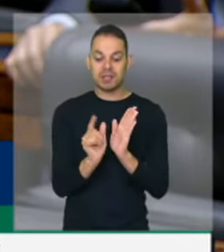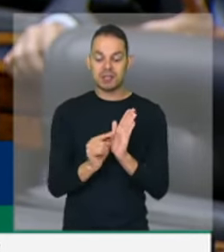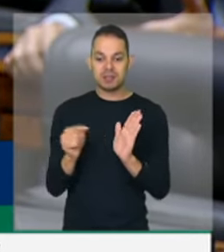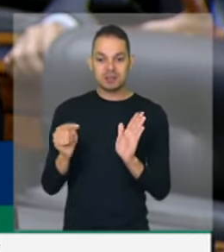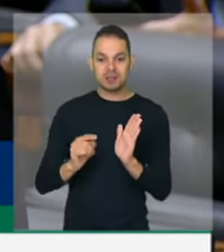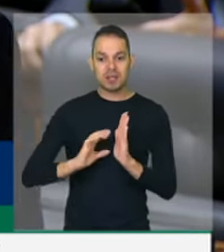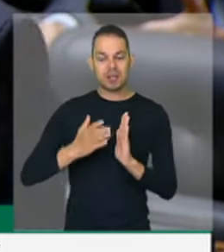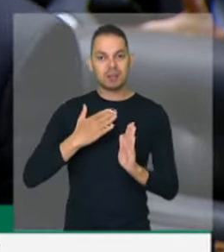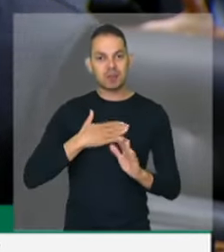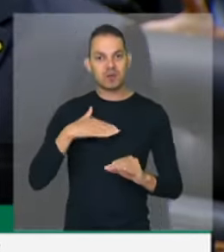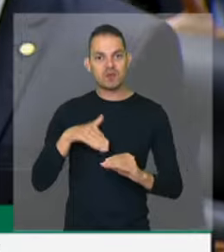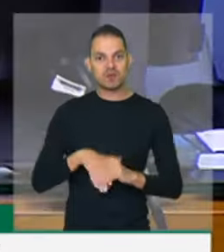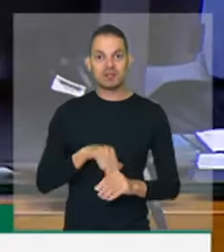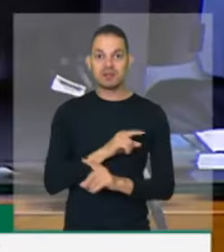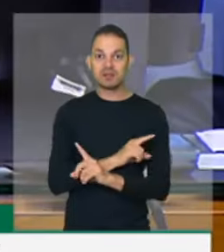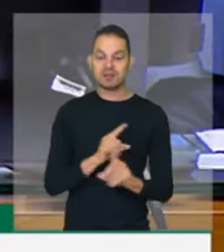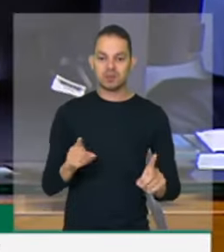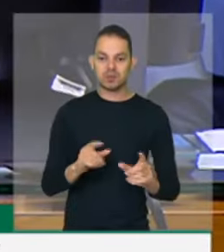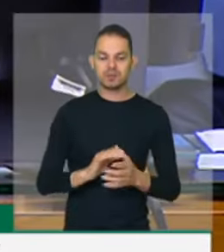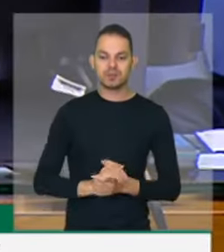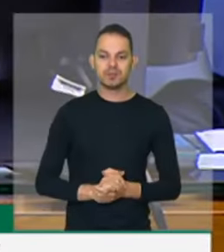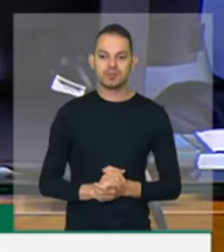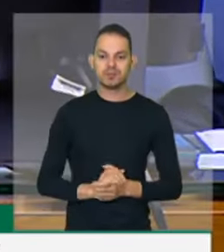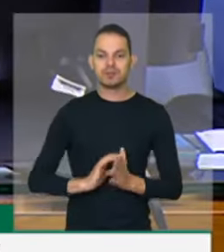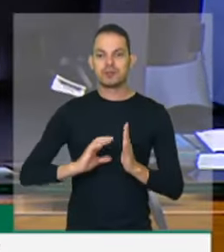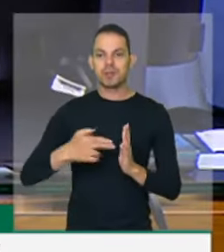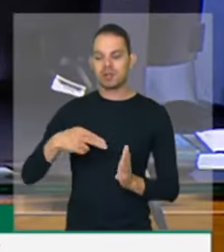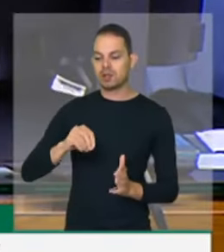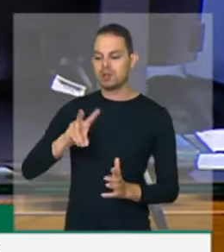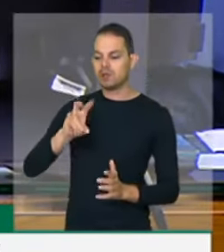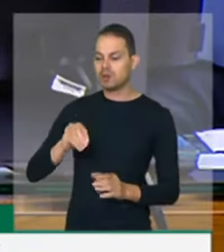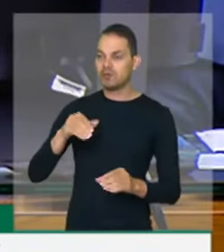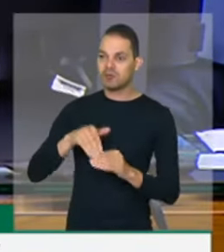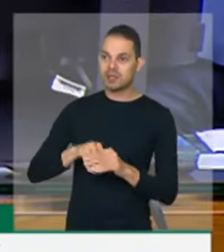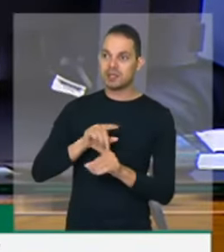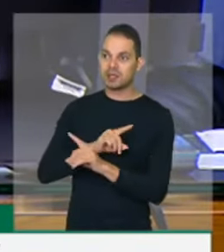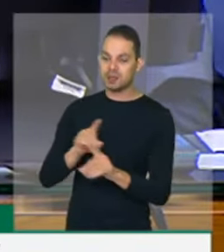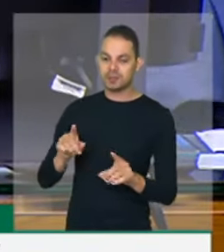DEMOCRATAS ENCAMINHA NÃO. -- [DEPUTADO]: SENHOR PRESIDENTE, NOVO NÃO. -- [PRESIDENTE]: COMO COM